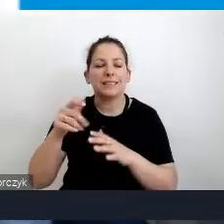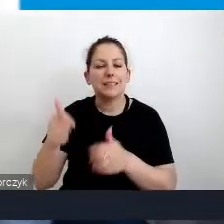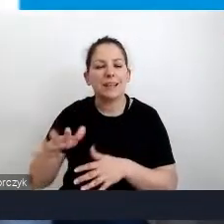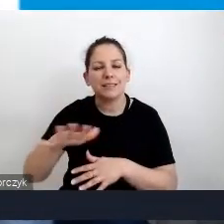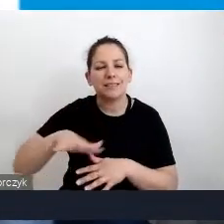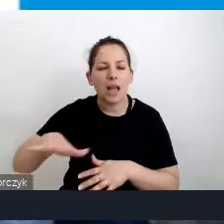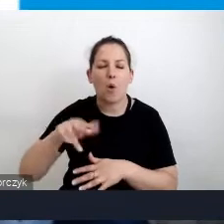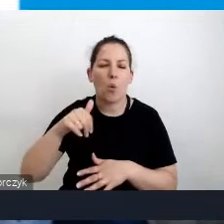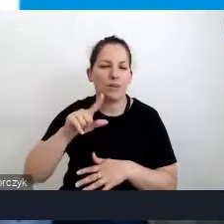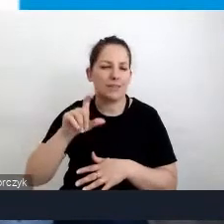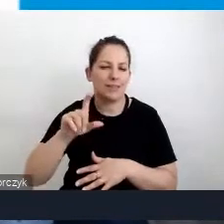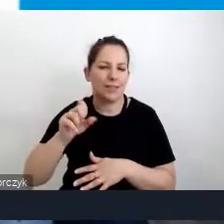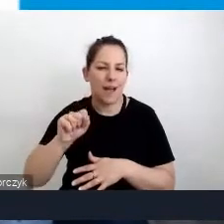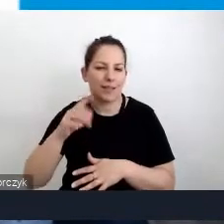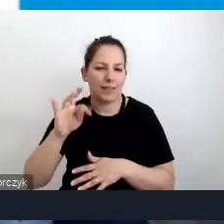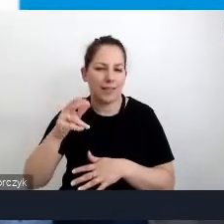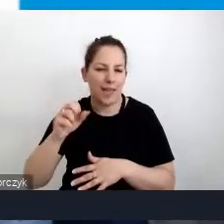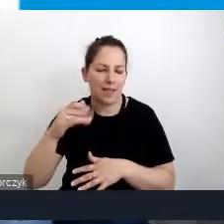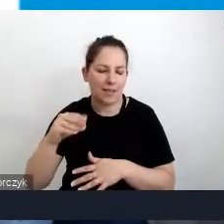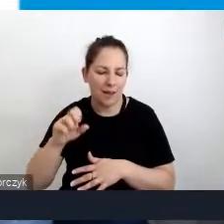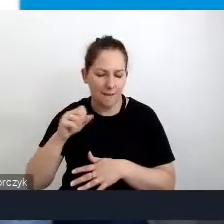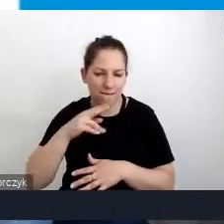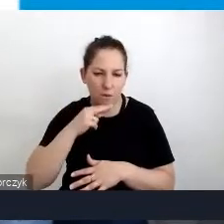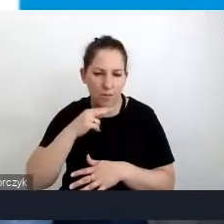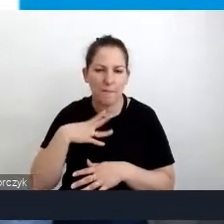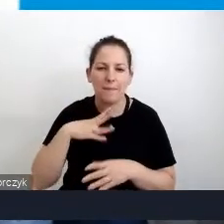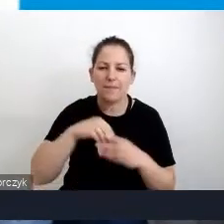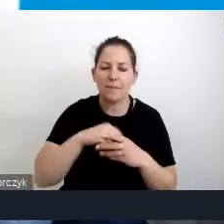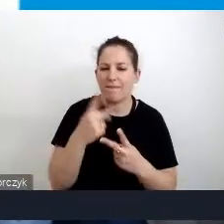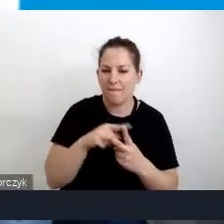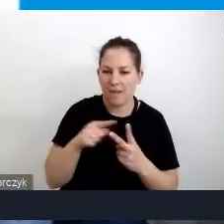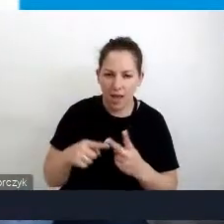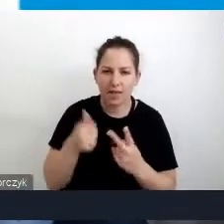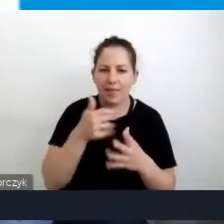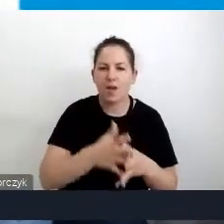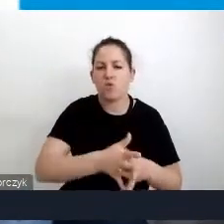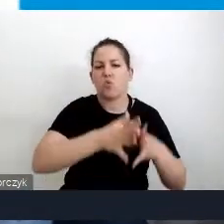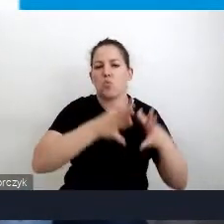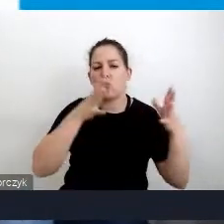Mamy w Płocku dwie stacje uzdatniania wody. Jedną dużą znajdującą się w centrum miasta,